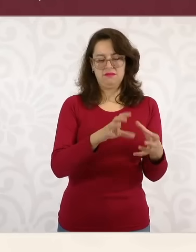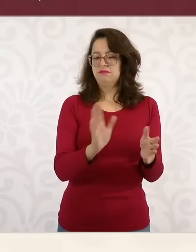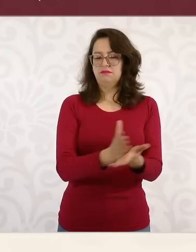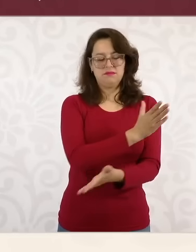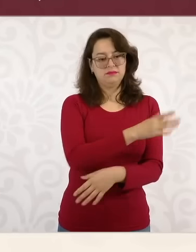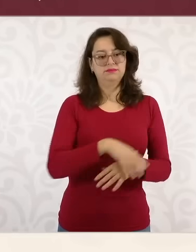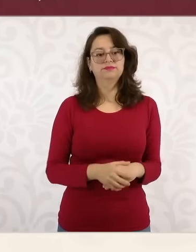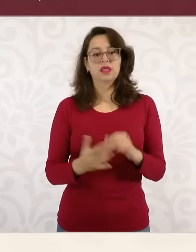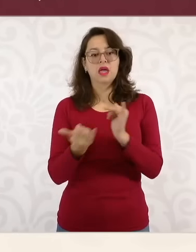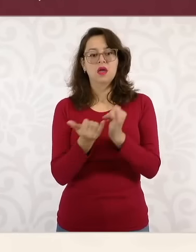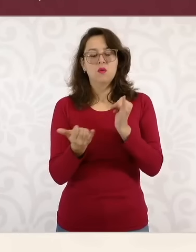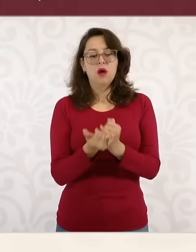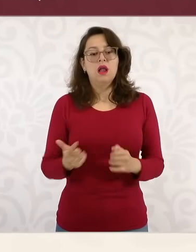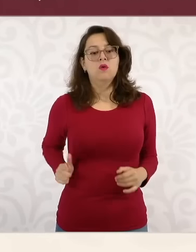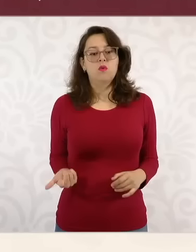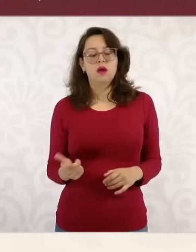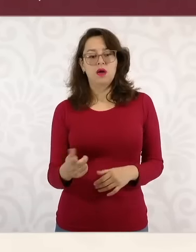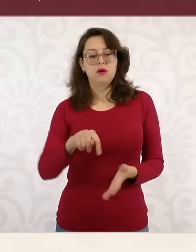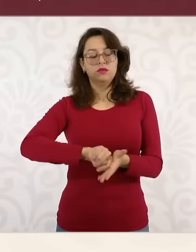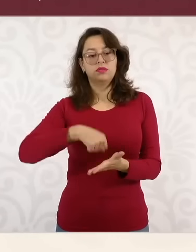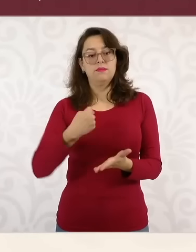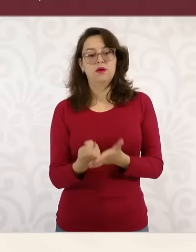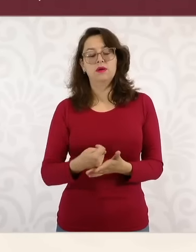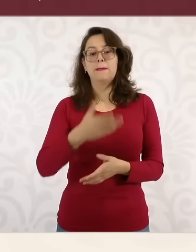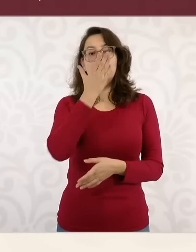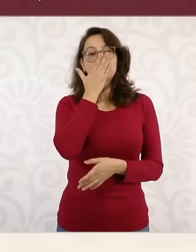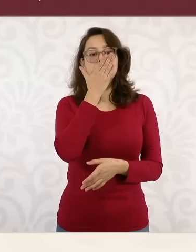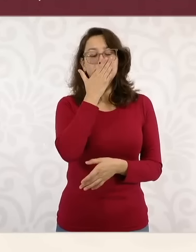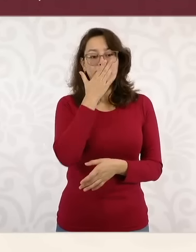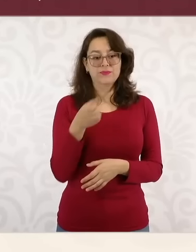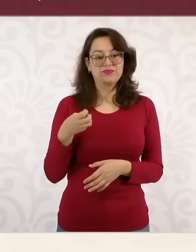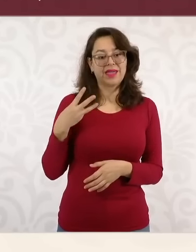estados de Guanajuato, Tamaulipas y Sinaloa, nos encontramos en proceso de desarrollo de